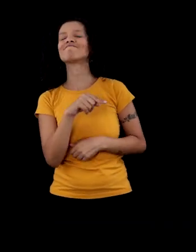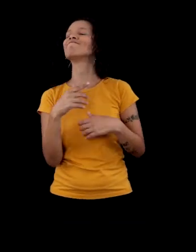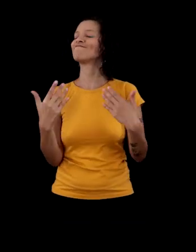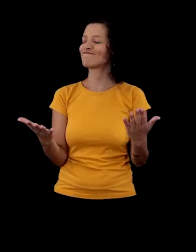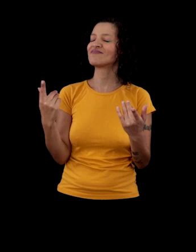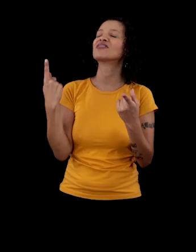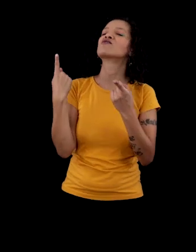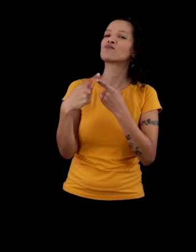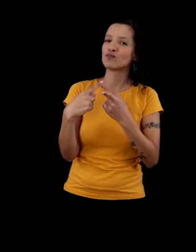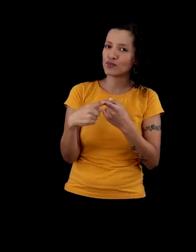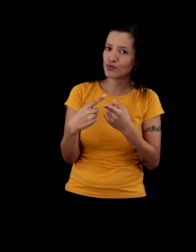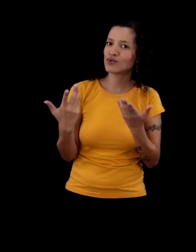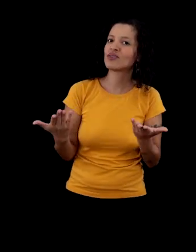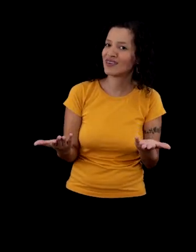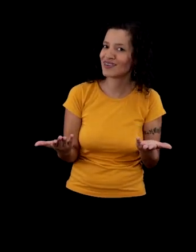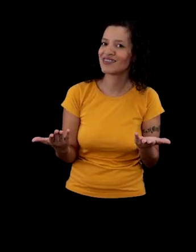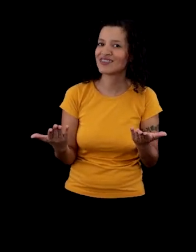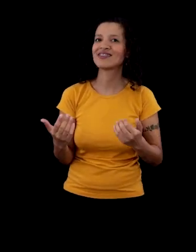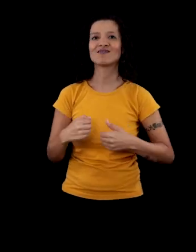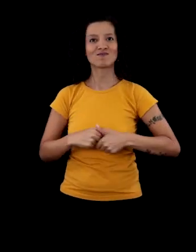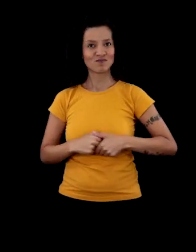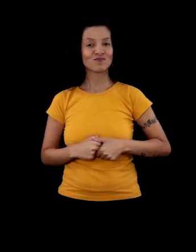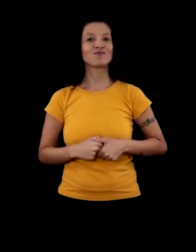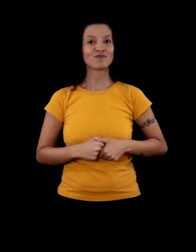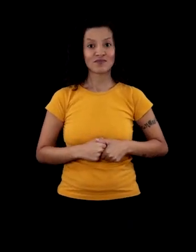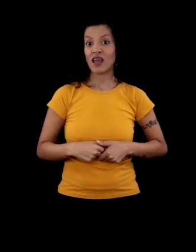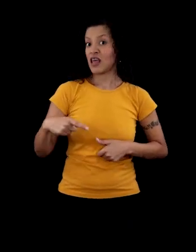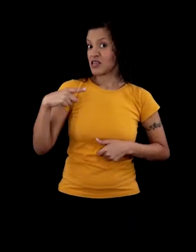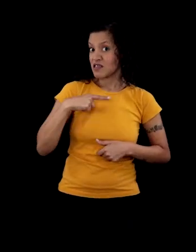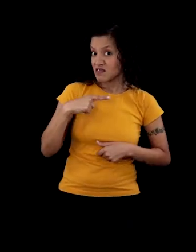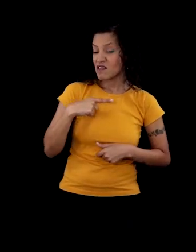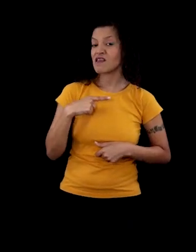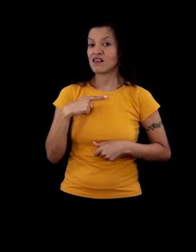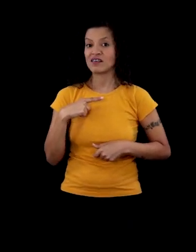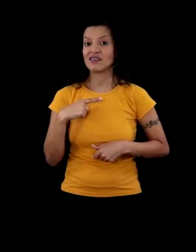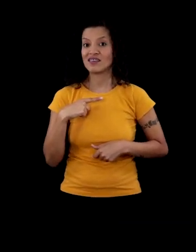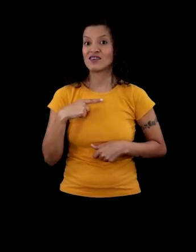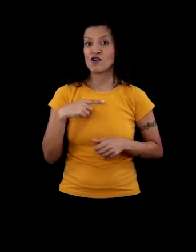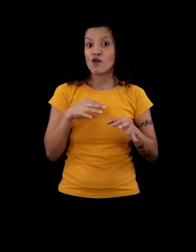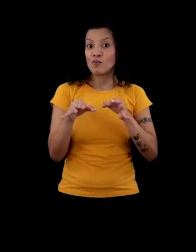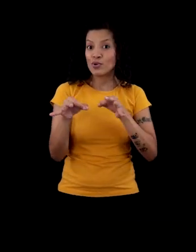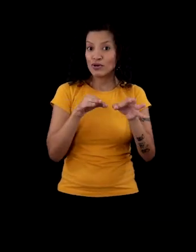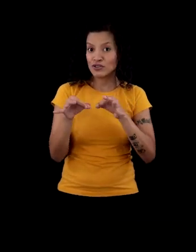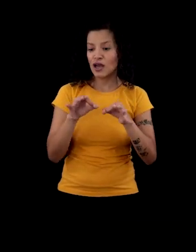só funciona porque passou, de uma forma ou de outra,